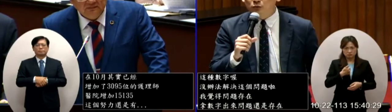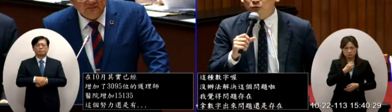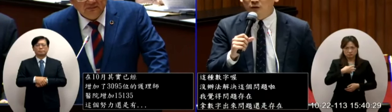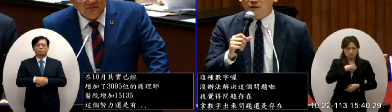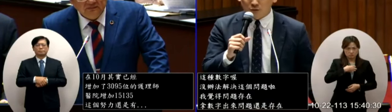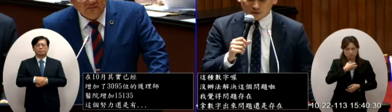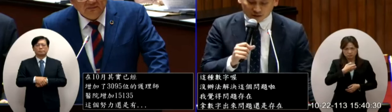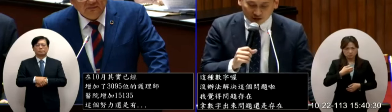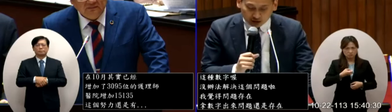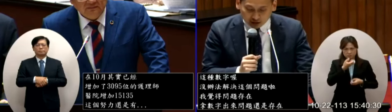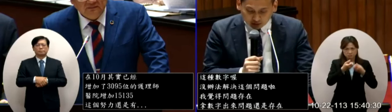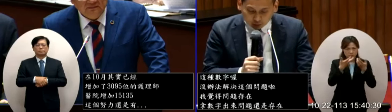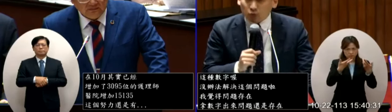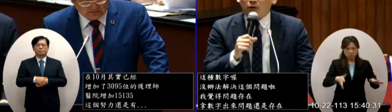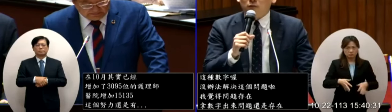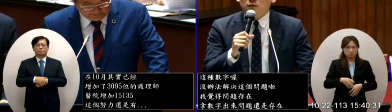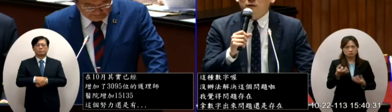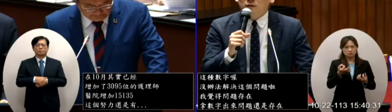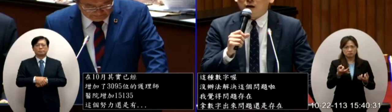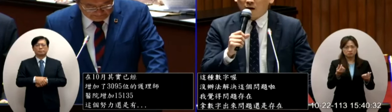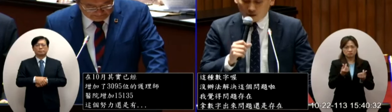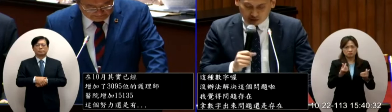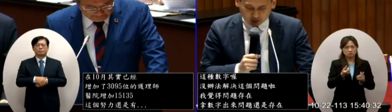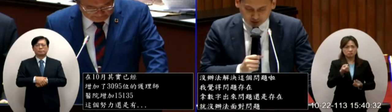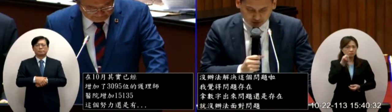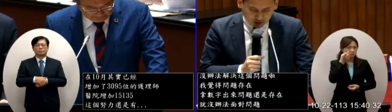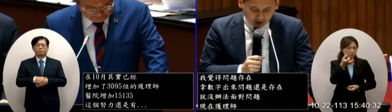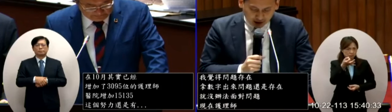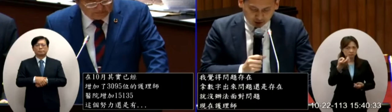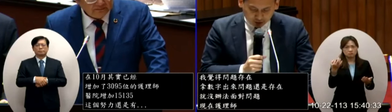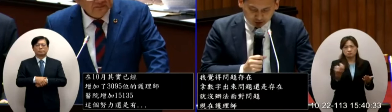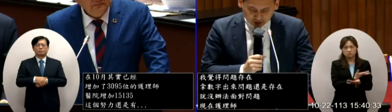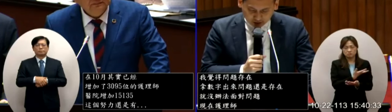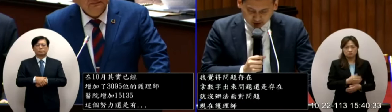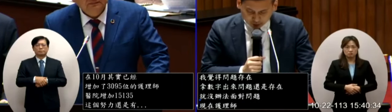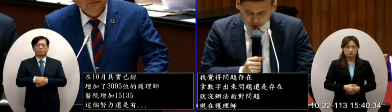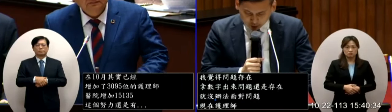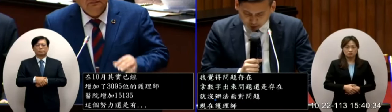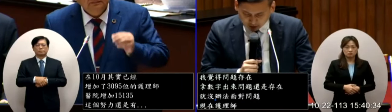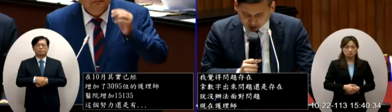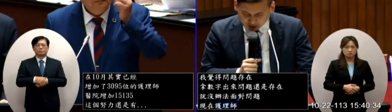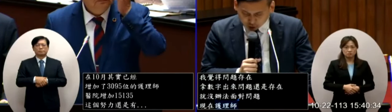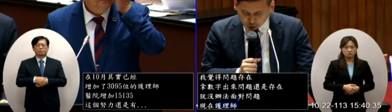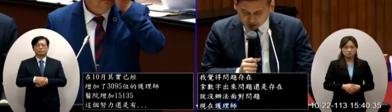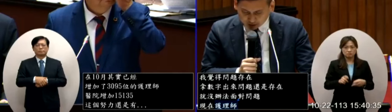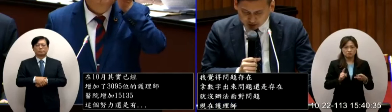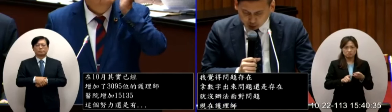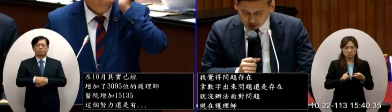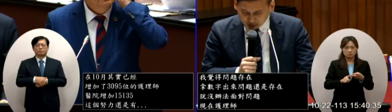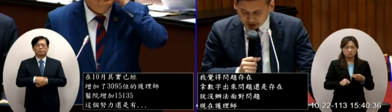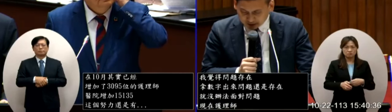譬如說他們覺得薪資不夠 然後還有就是 比如說沒有因應護病比